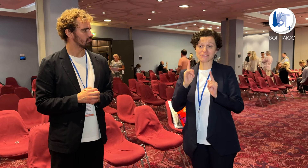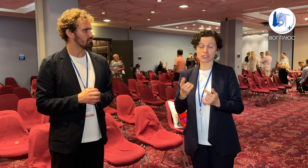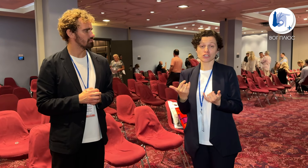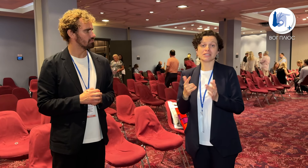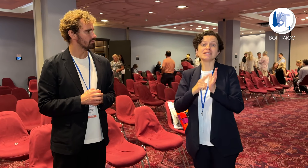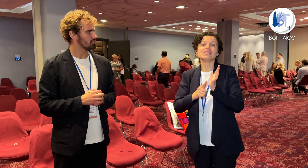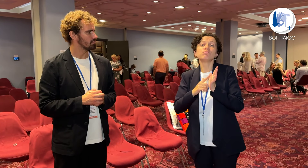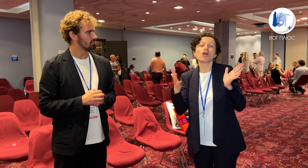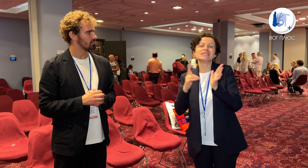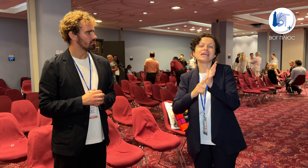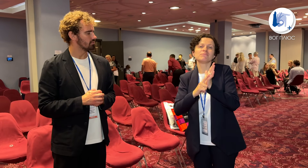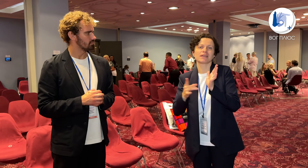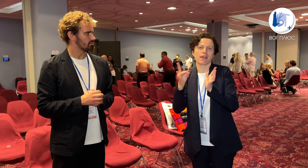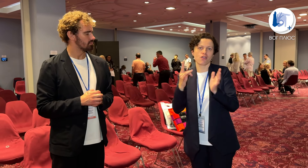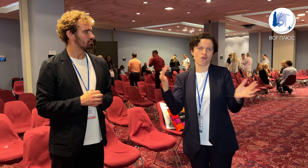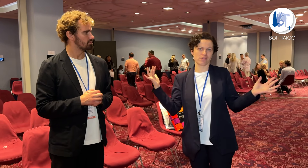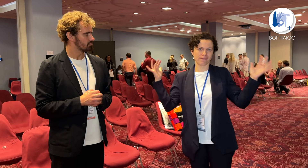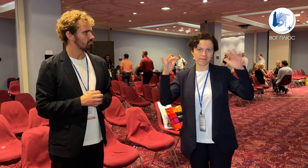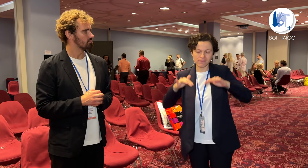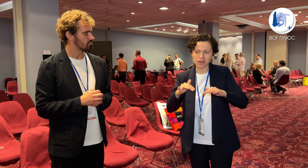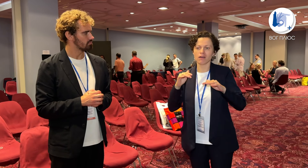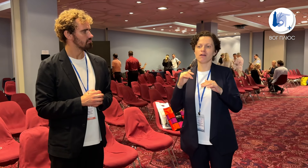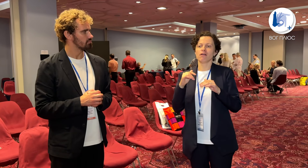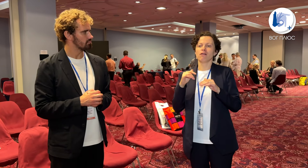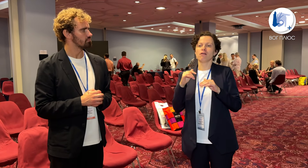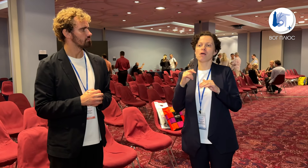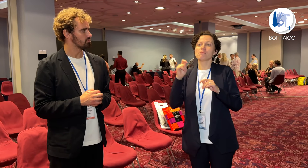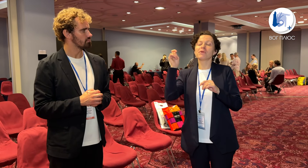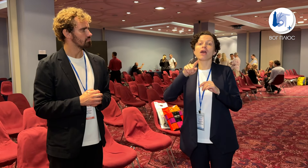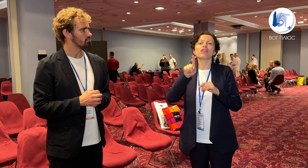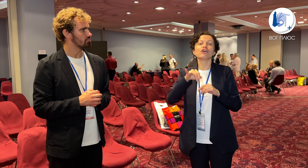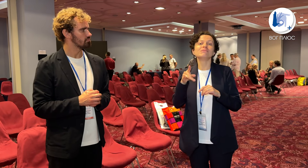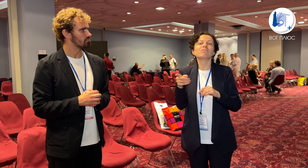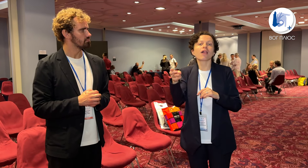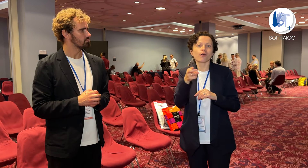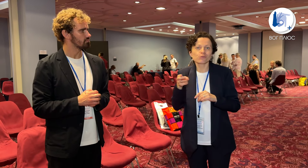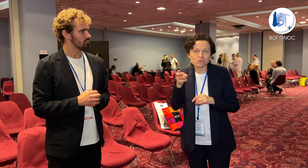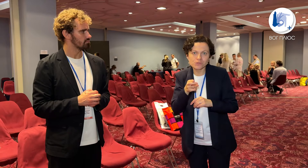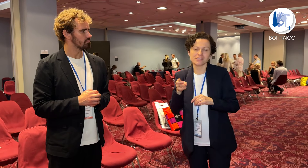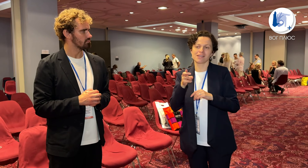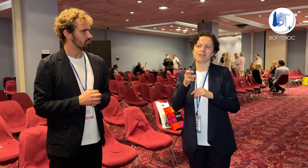На форуме присутствуют переводчики из 70 регионов РФ. Приехали даже из Беларуси.